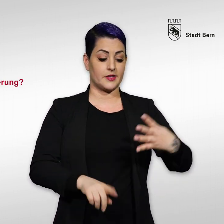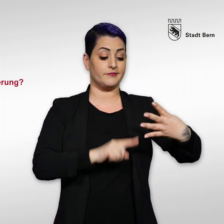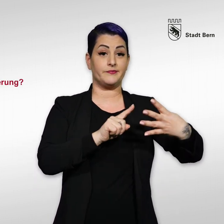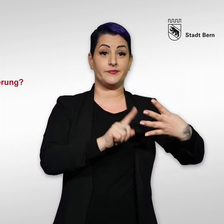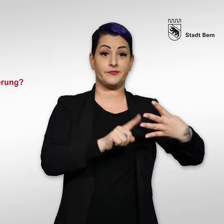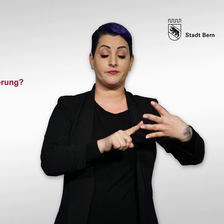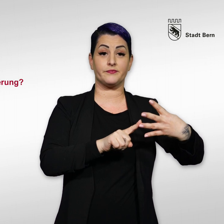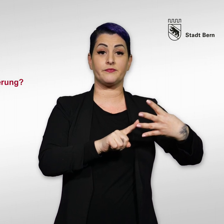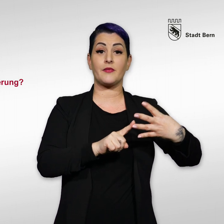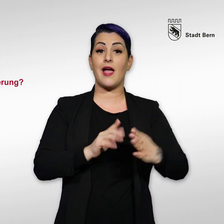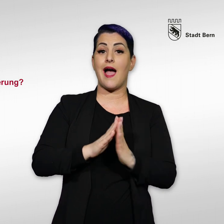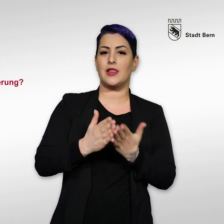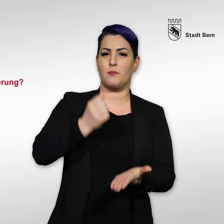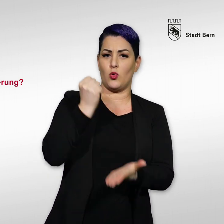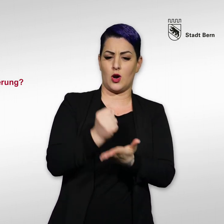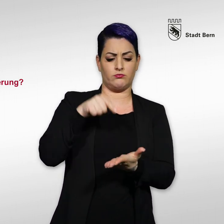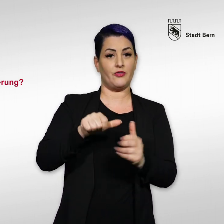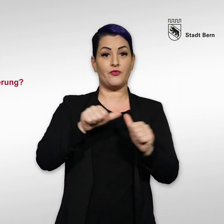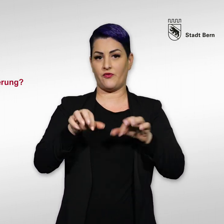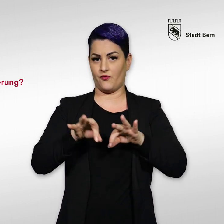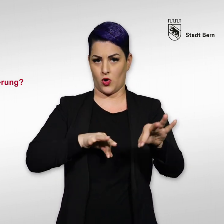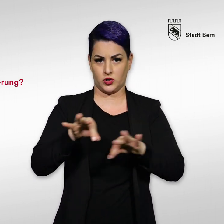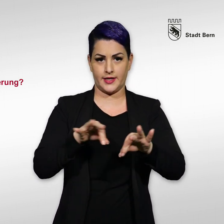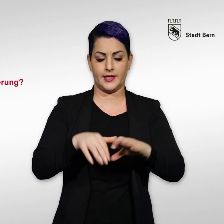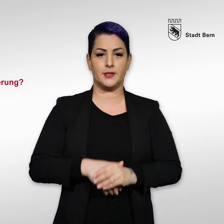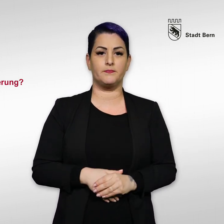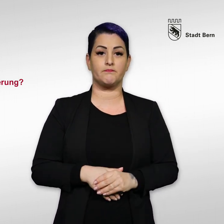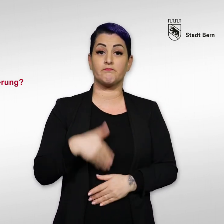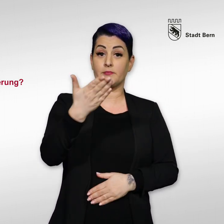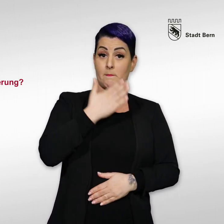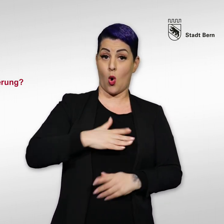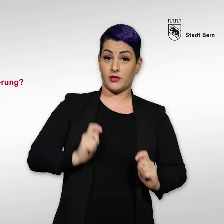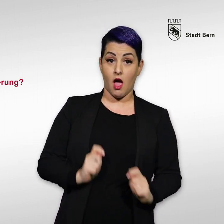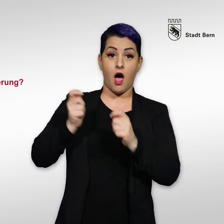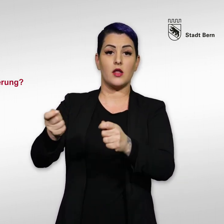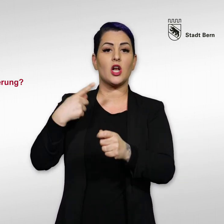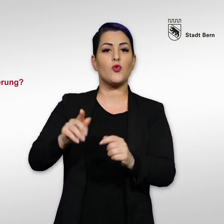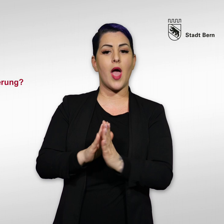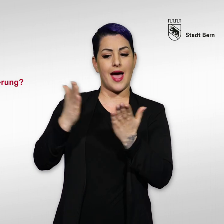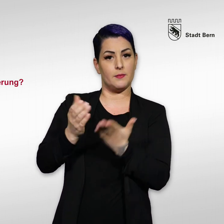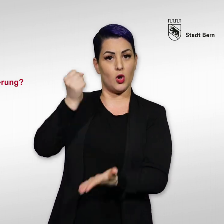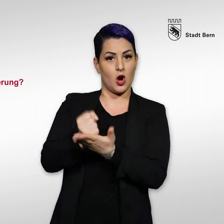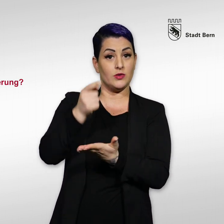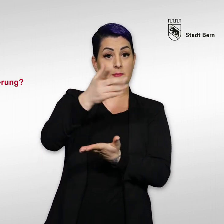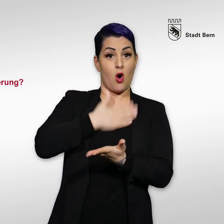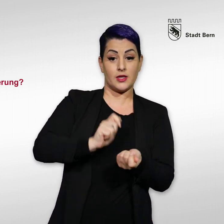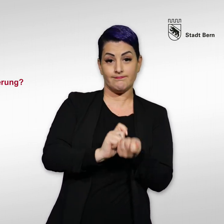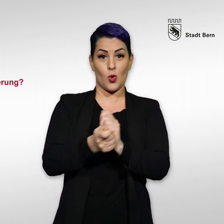Wie funktioniert die Einbürgerung? Möchten Sie eine Einbürgerung beantragen?